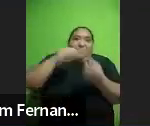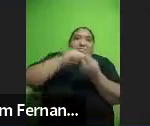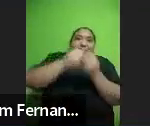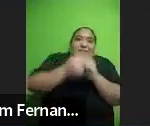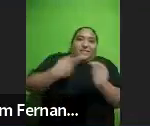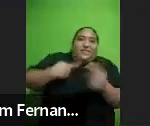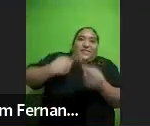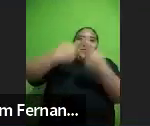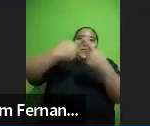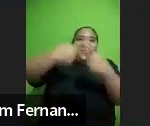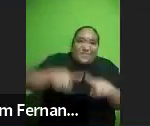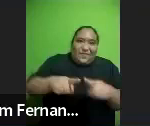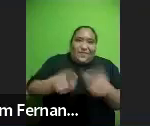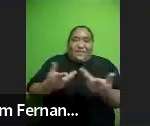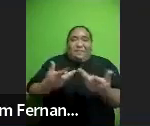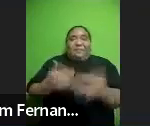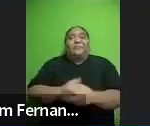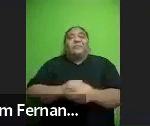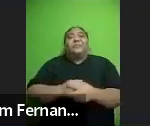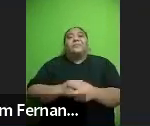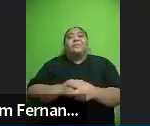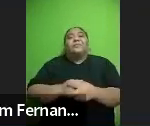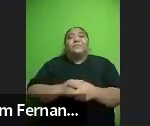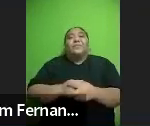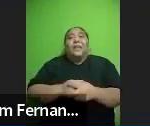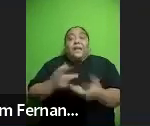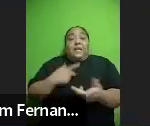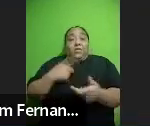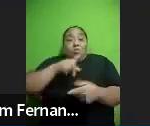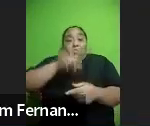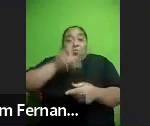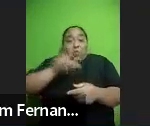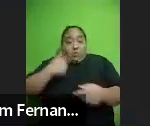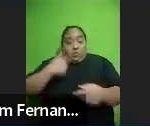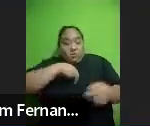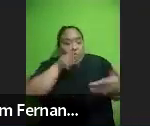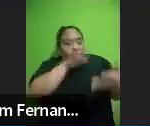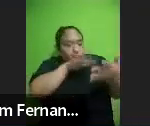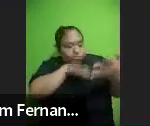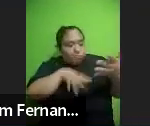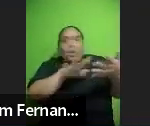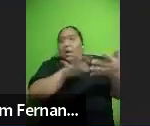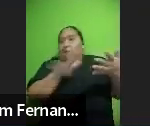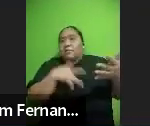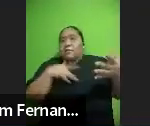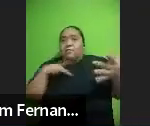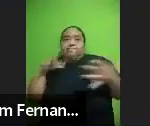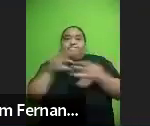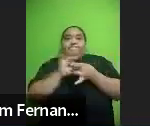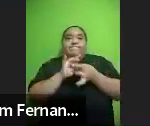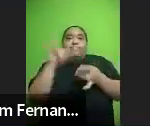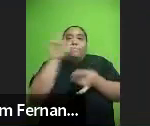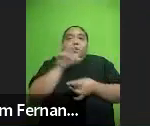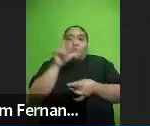se refería a lenguas enguas En algunos casos, cuando cuando En algunos casos, cuando algunos casos, cuando habla de